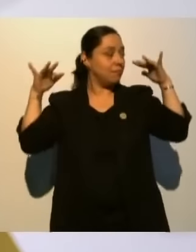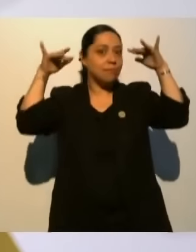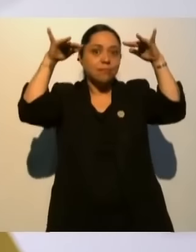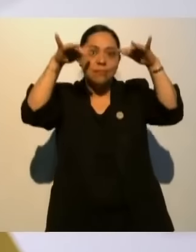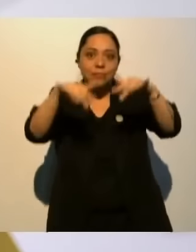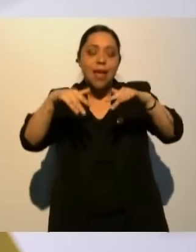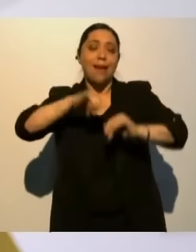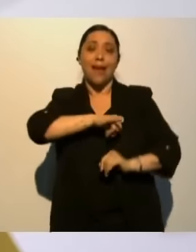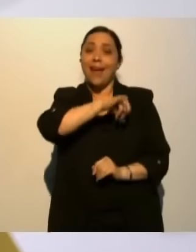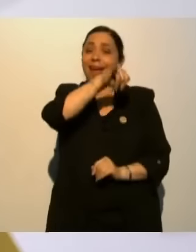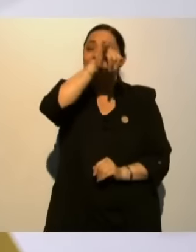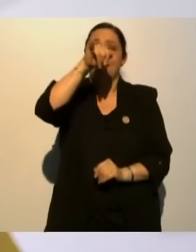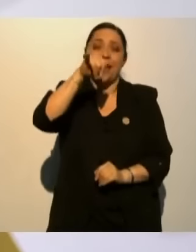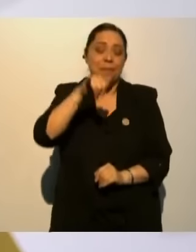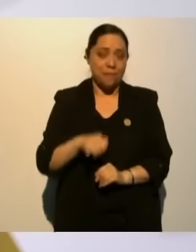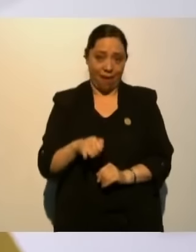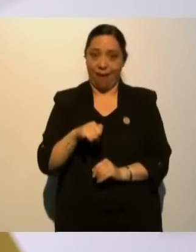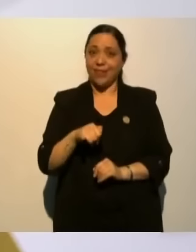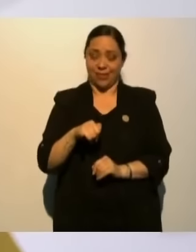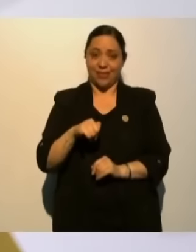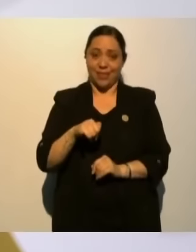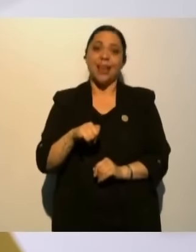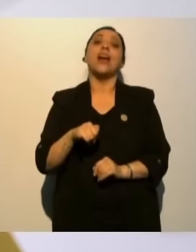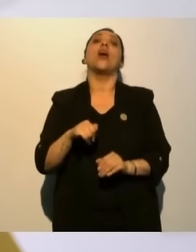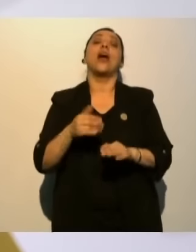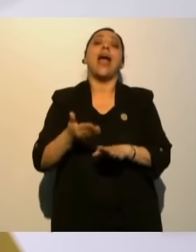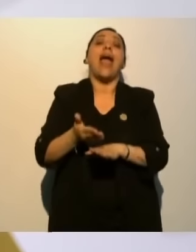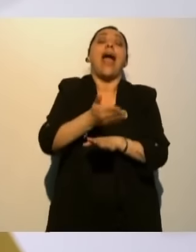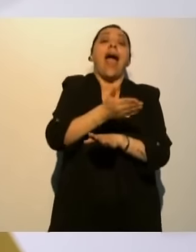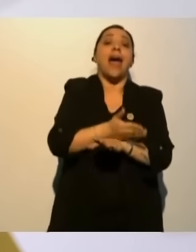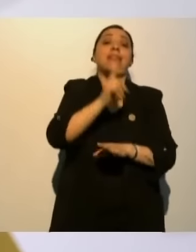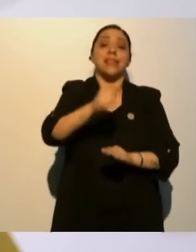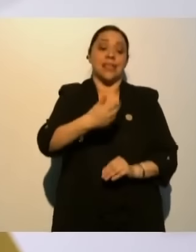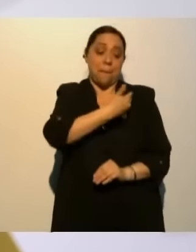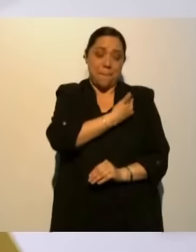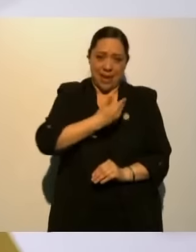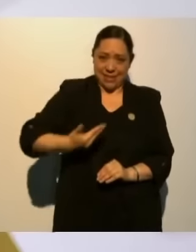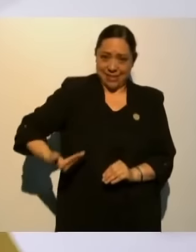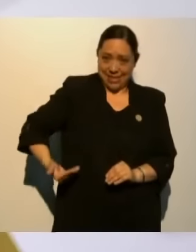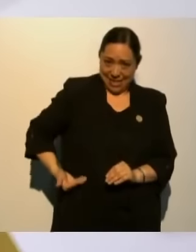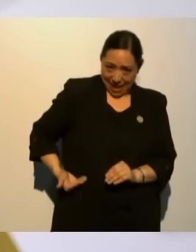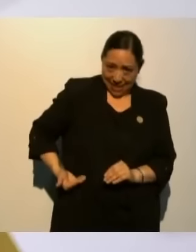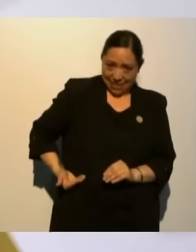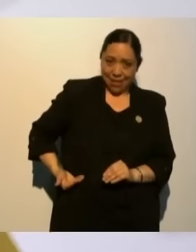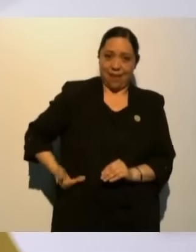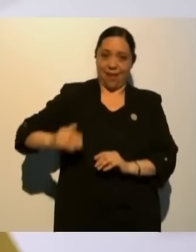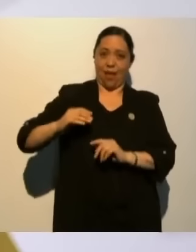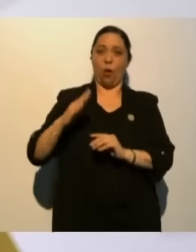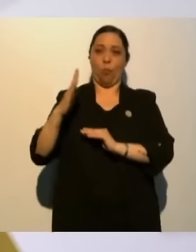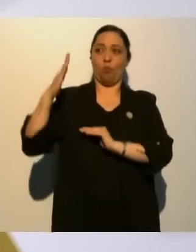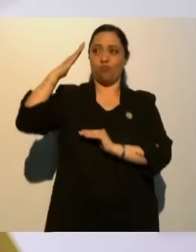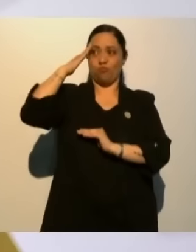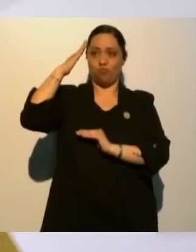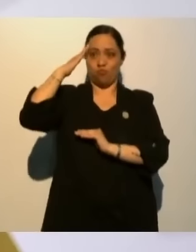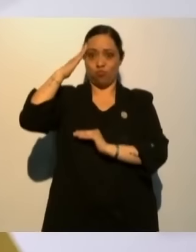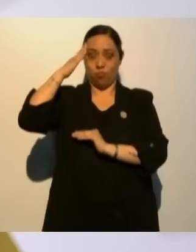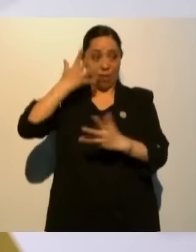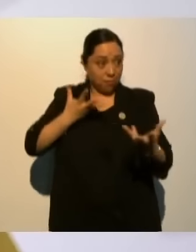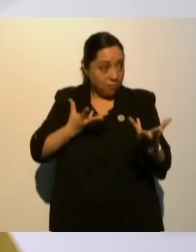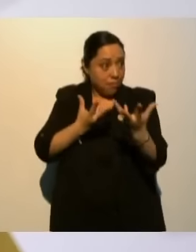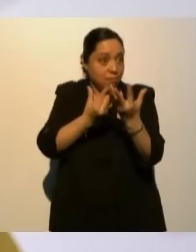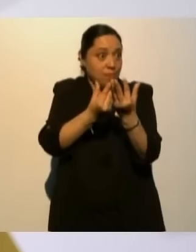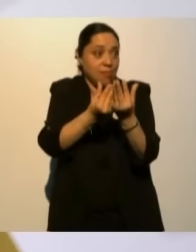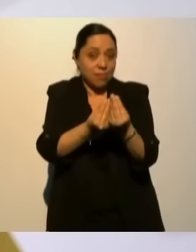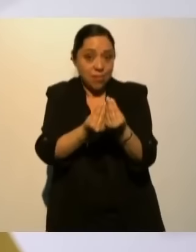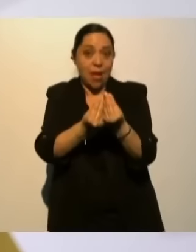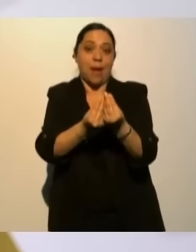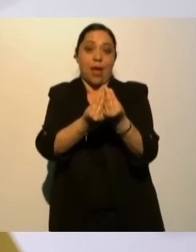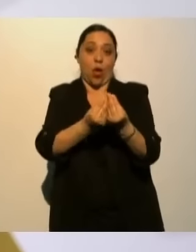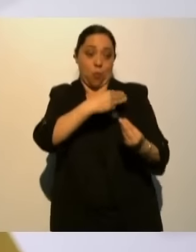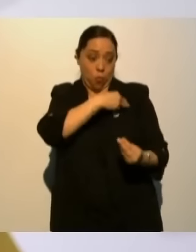titular un titular del ejecutivo Federal con todas las presidentas y presidentes municipales del país